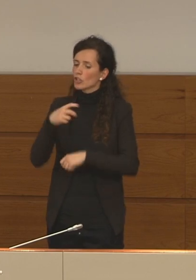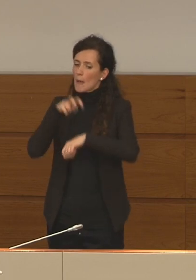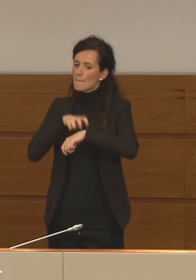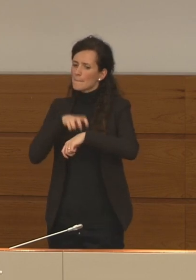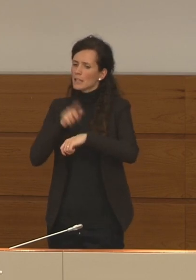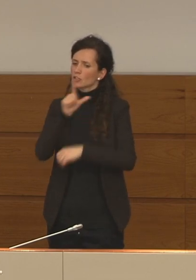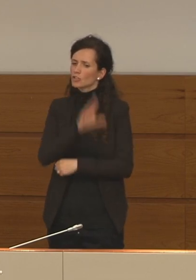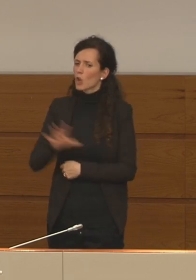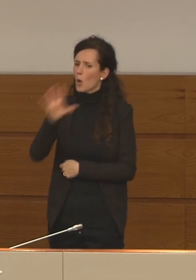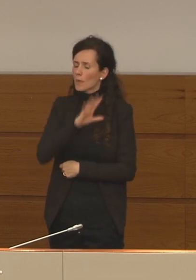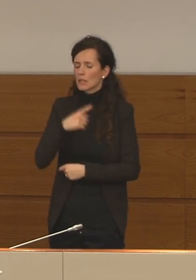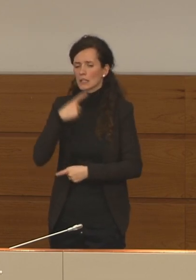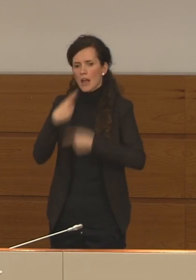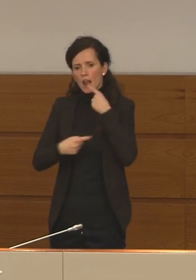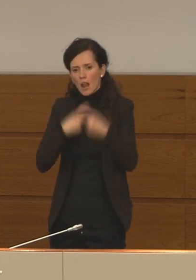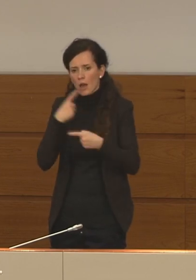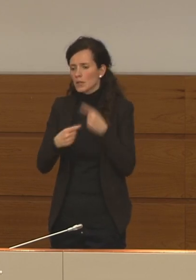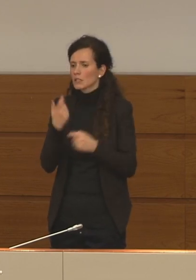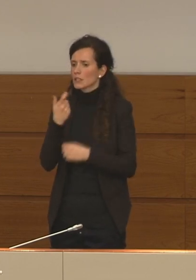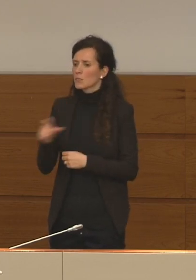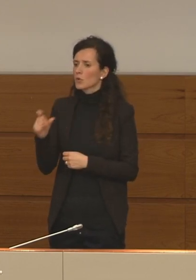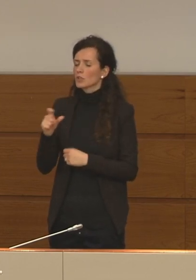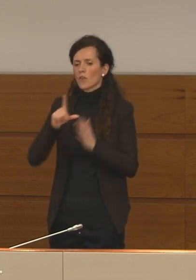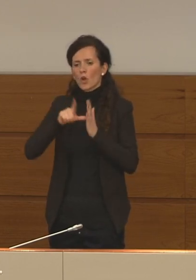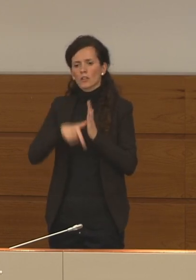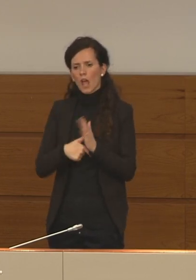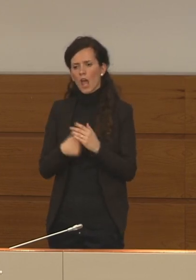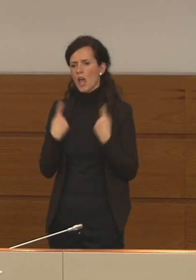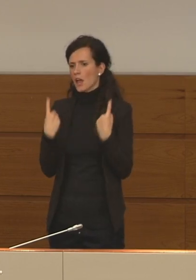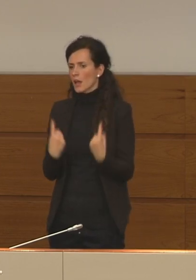tempo veramente lungo per avere una risposta e dicono che stanno per